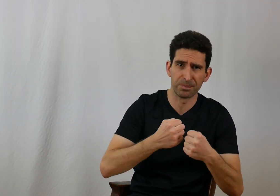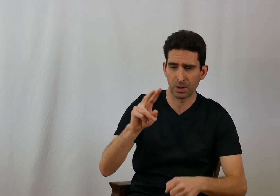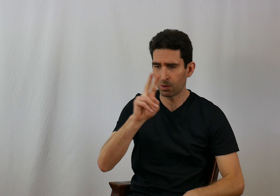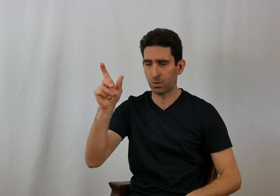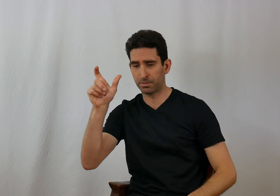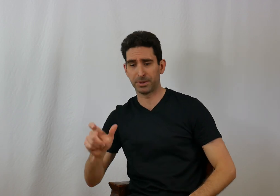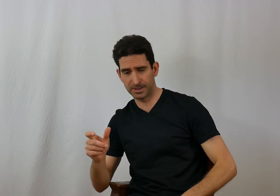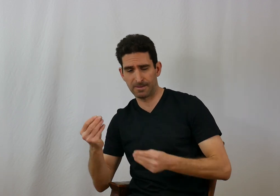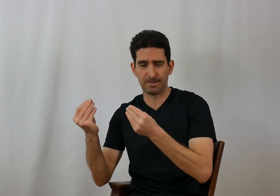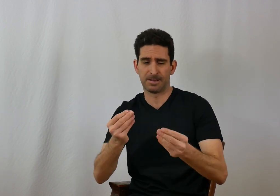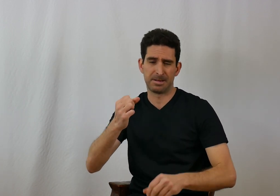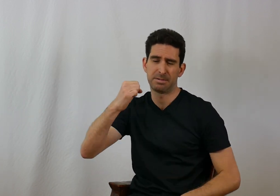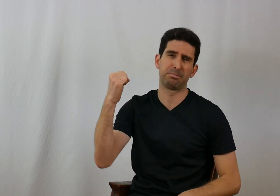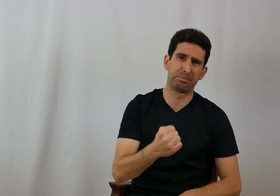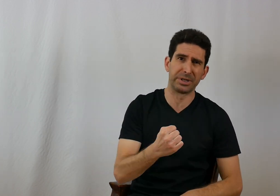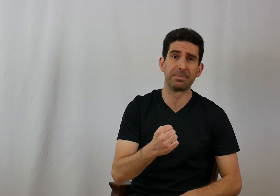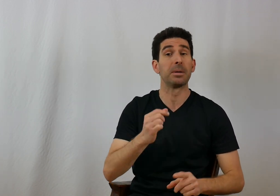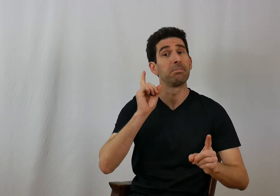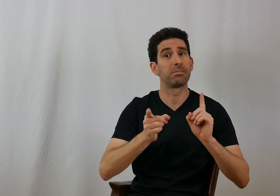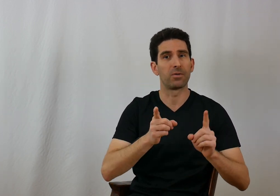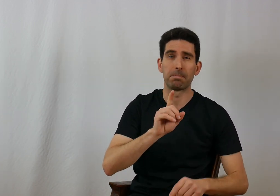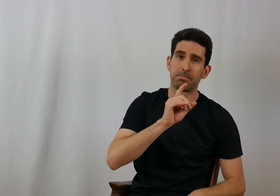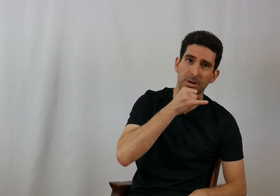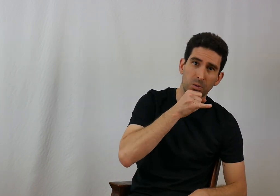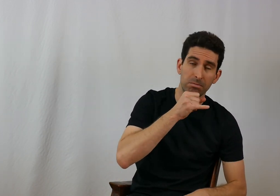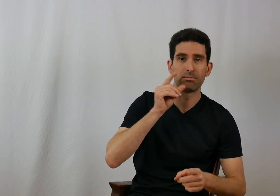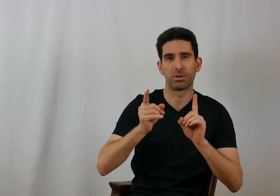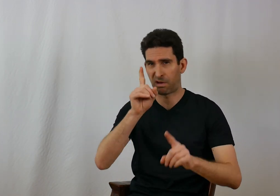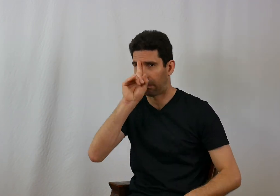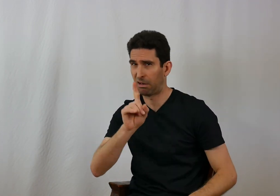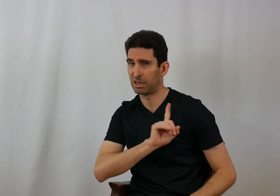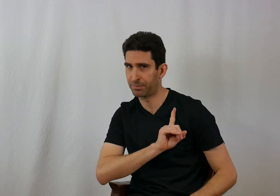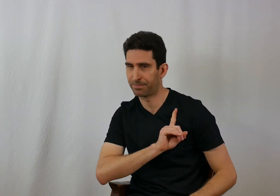une autre personne empire cette situation, parfois de manière maladroite, parfois en faisant exprès.